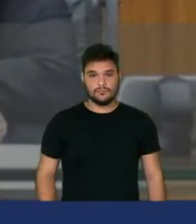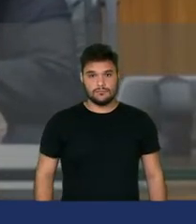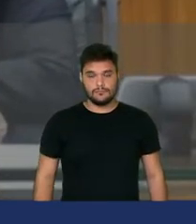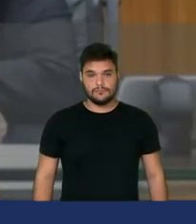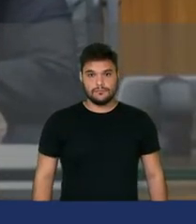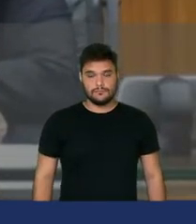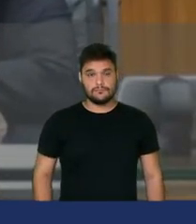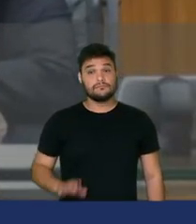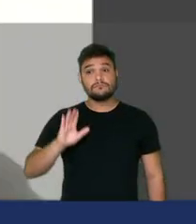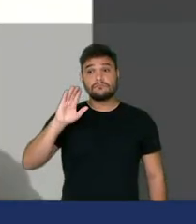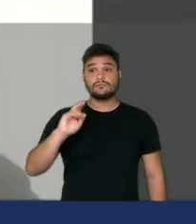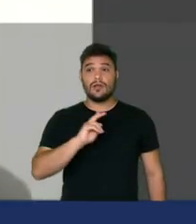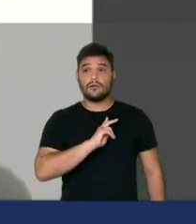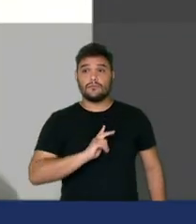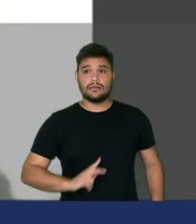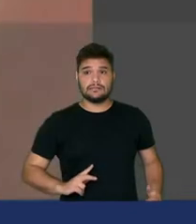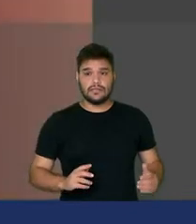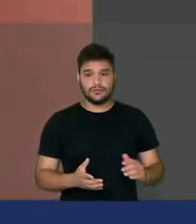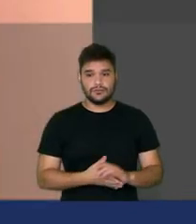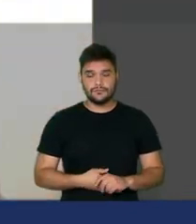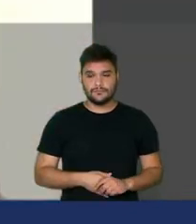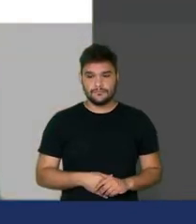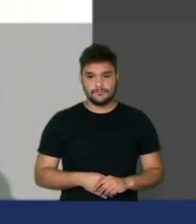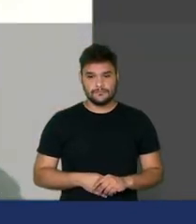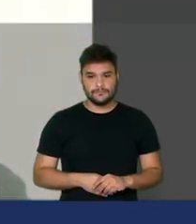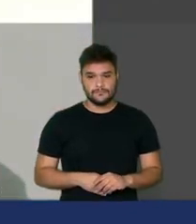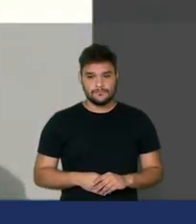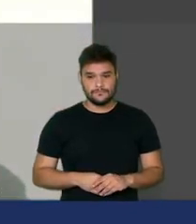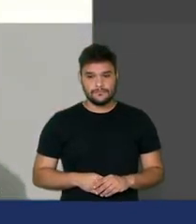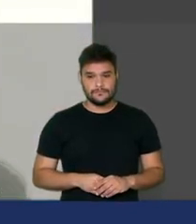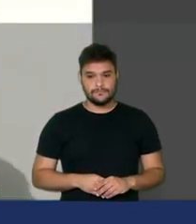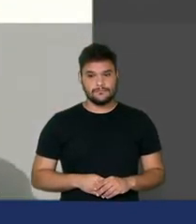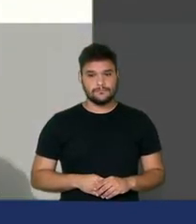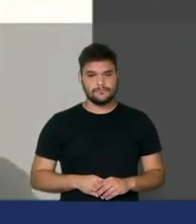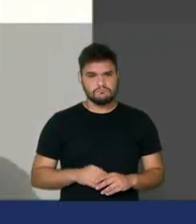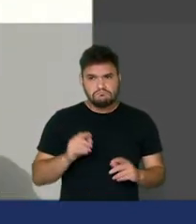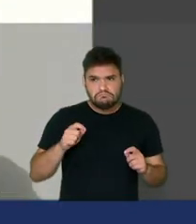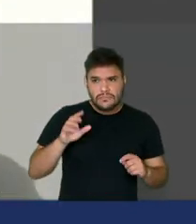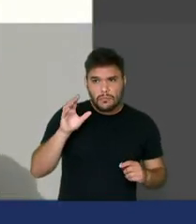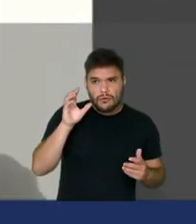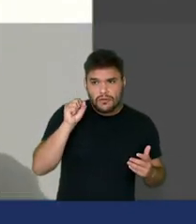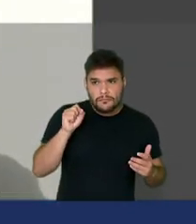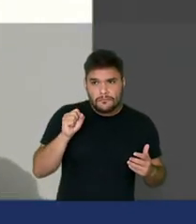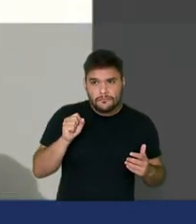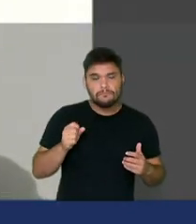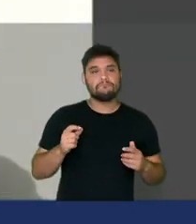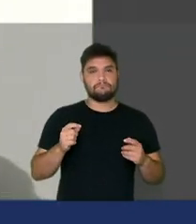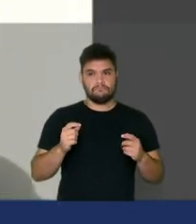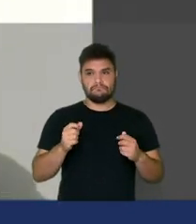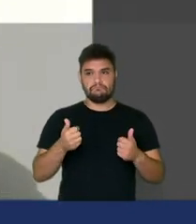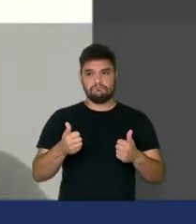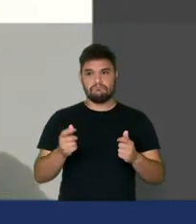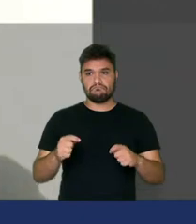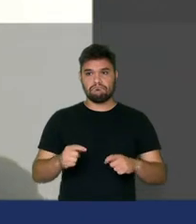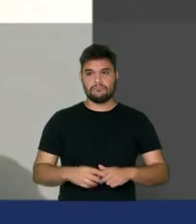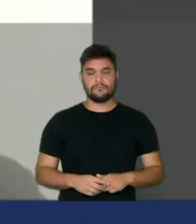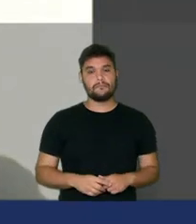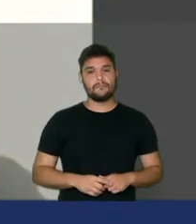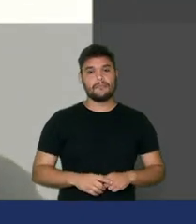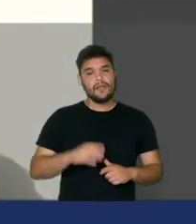JOÃO DANIEL. DEPUTADO JOÃO DANIEL. -- [DEP. JOÃO DANIEL]: PRESIDENTE, ME OUVE? -- [PRESIDENTE]: SIM,